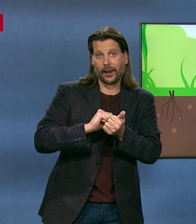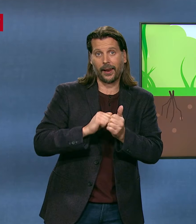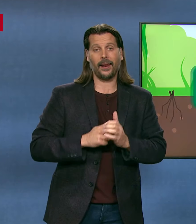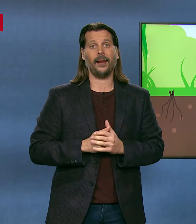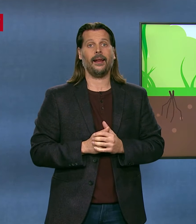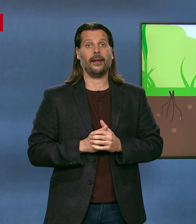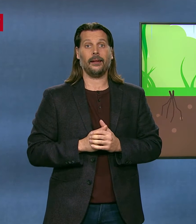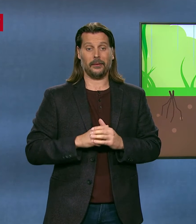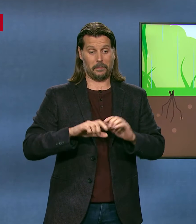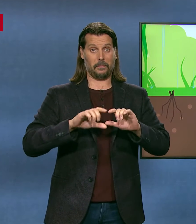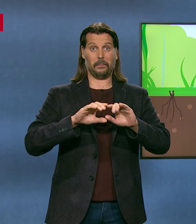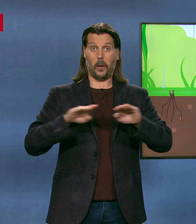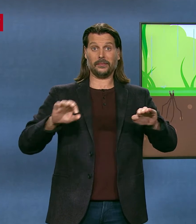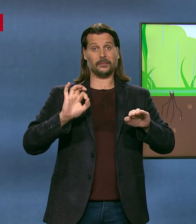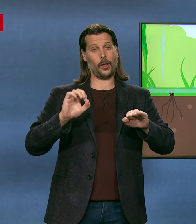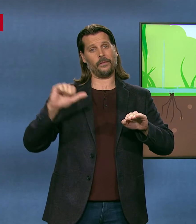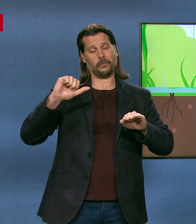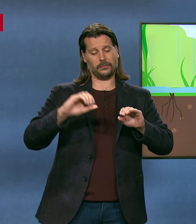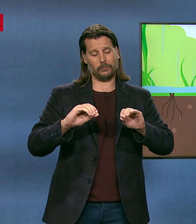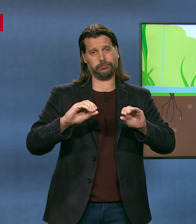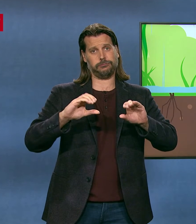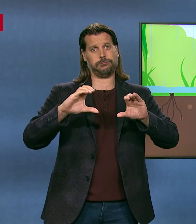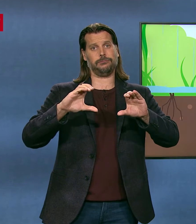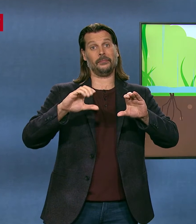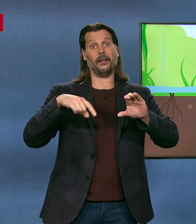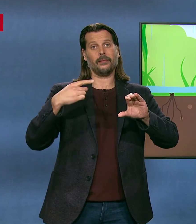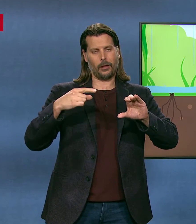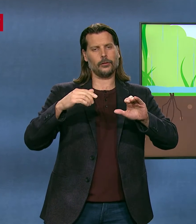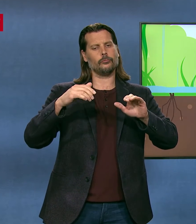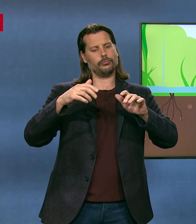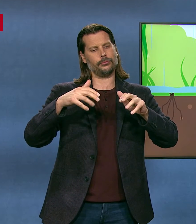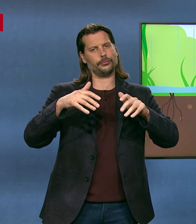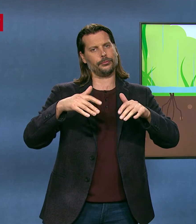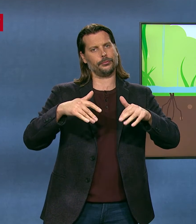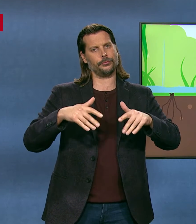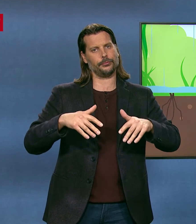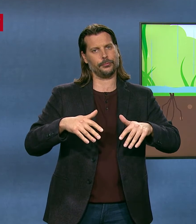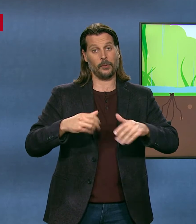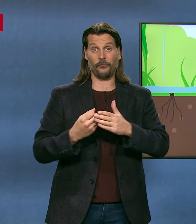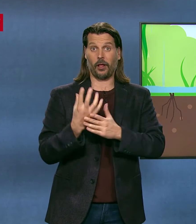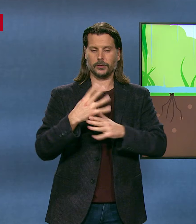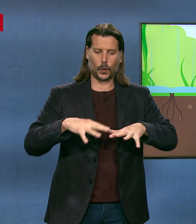Natürlicher Boden kann sehr gut Wasser speichern und dann nach und nach wieder abgeben.